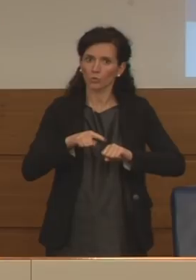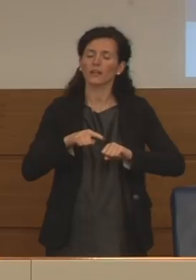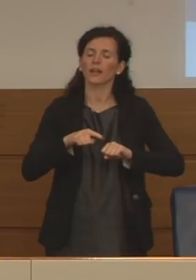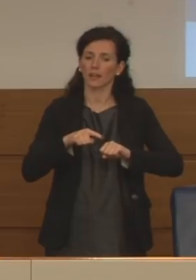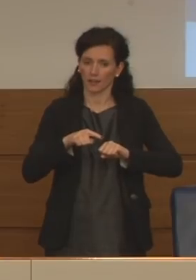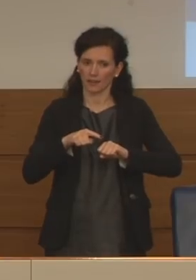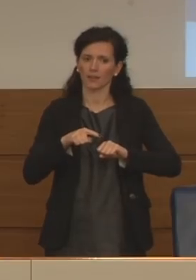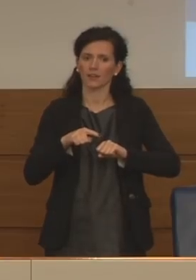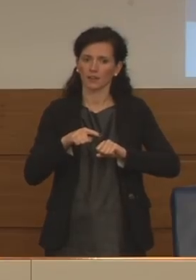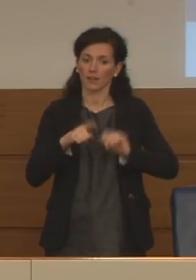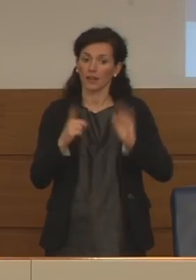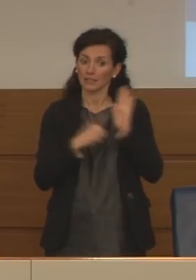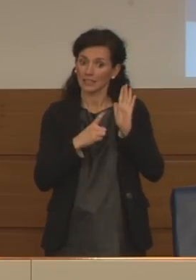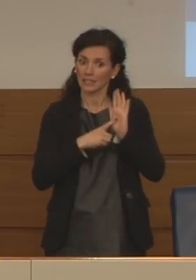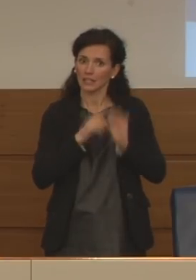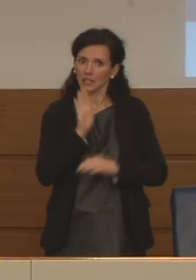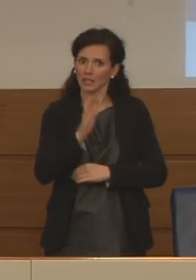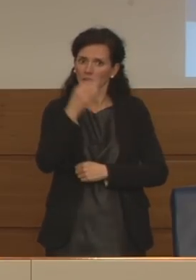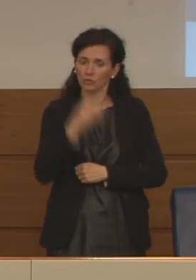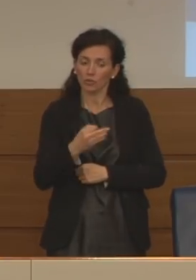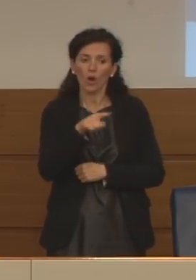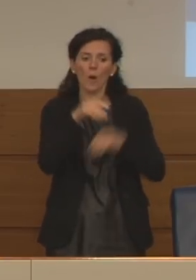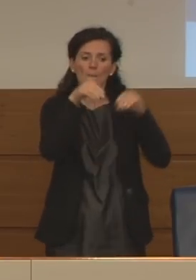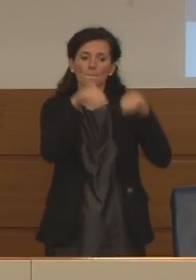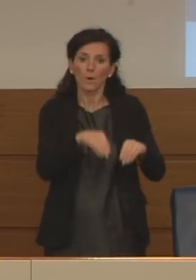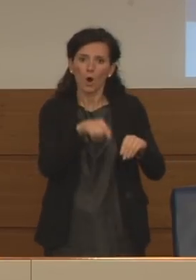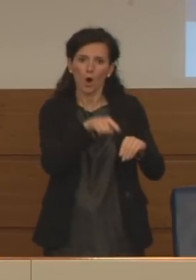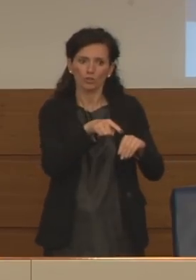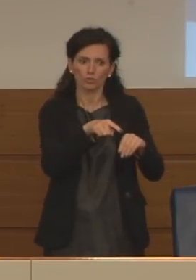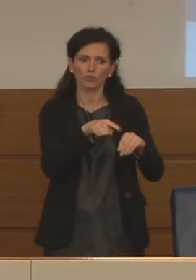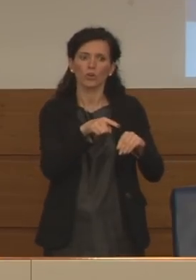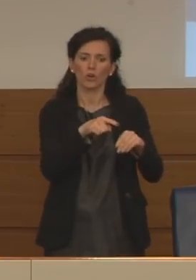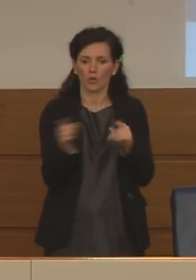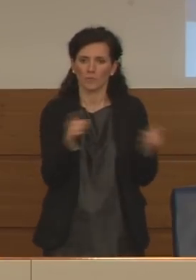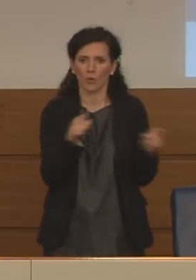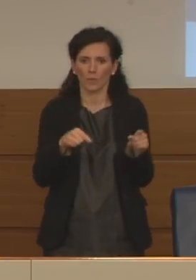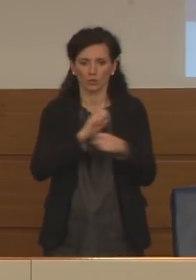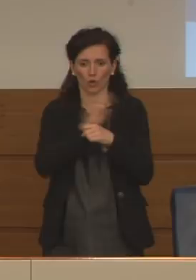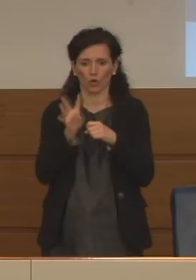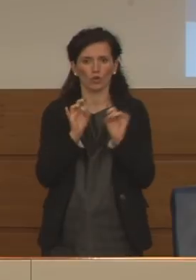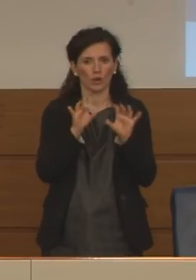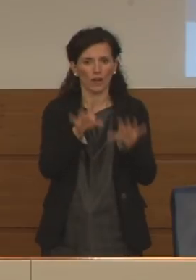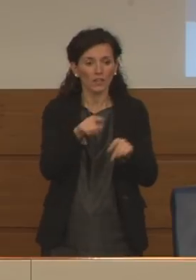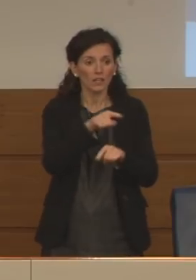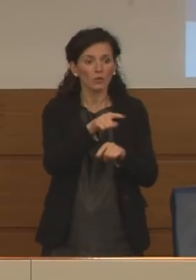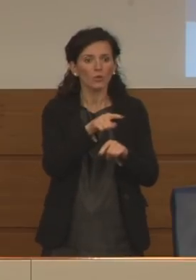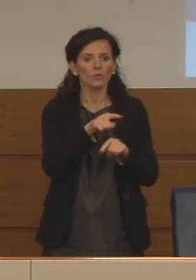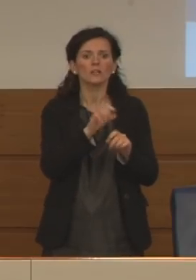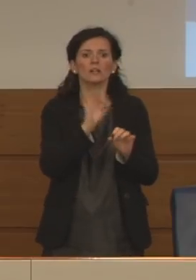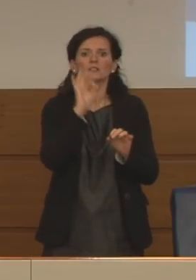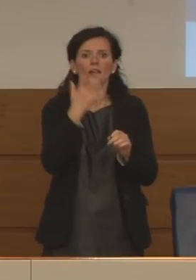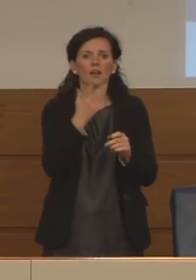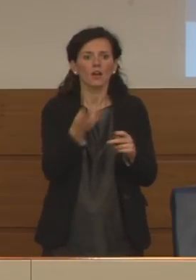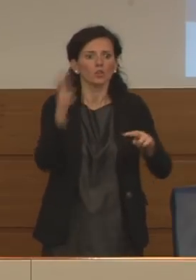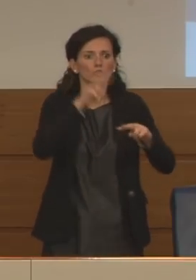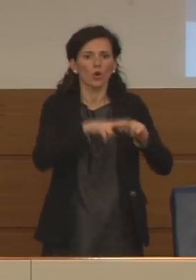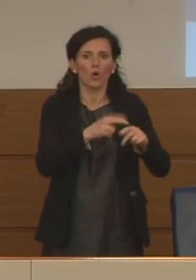di rianimazione al tempo del coronavirus si raddoppiano. Come ha detto più volte il Ministro della Salute, lo sforzo che si sta facendo su tutti i territori